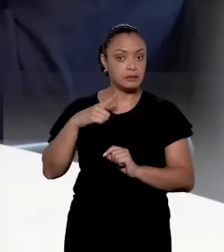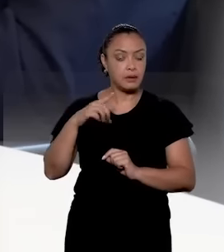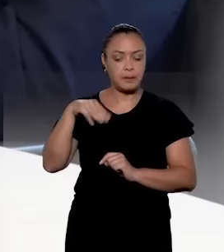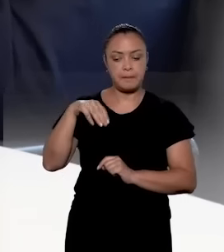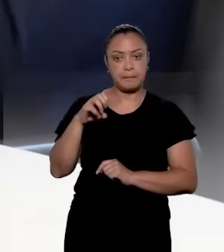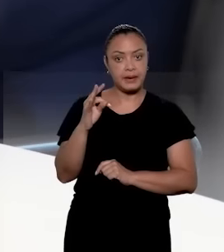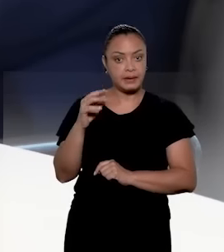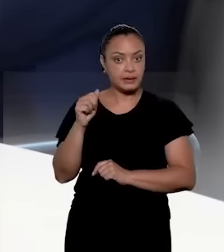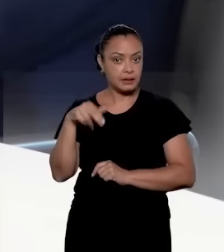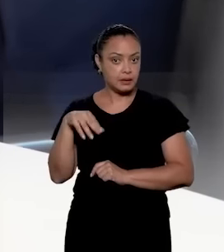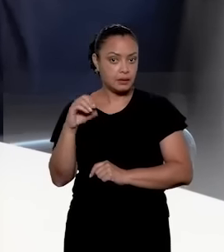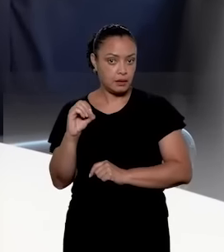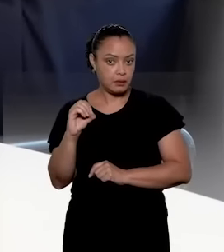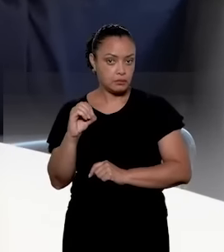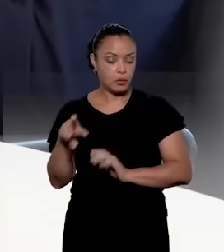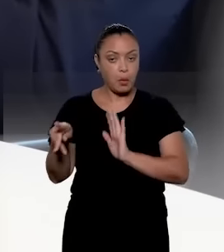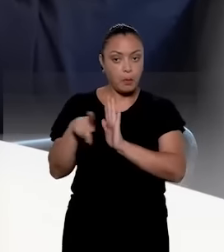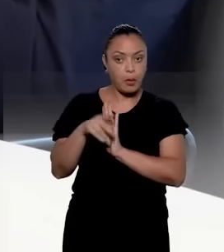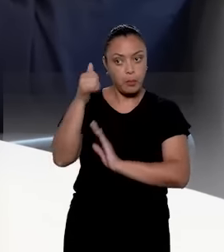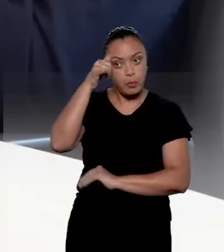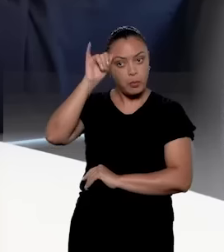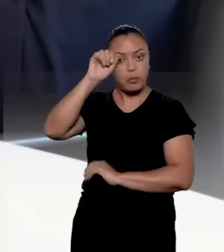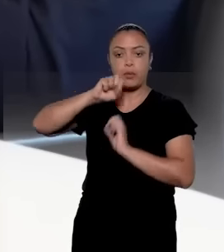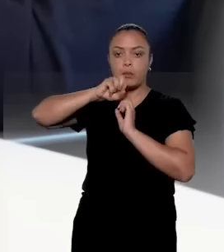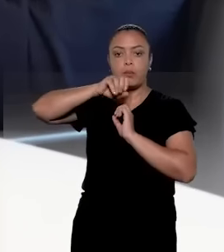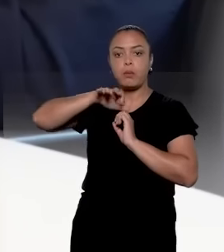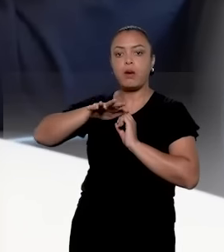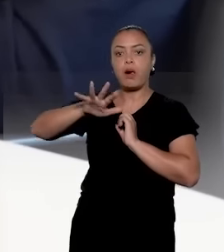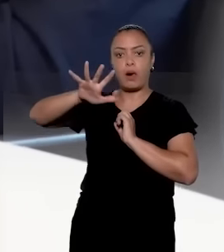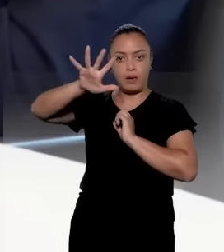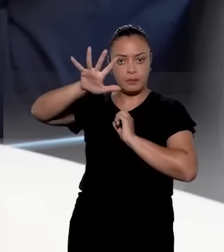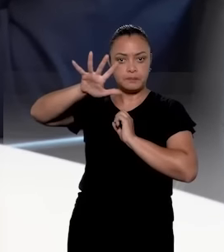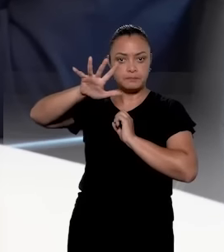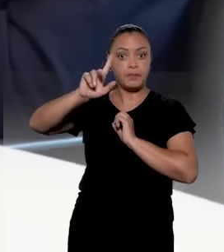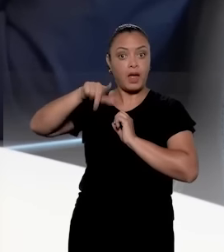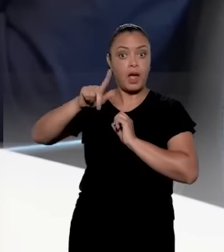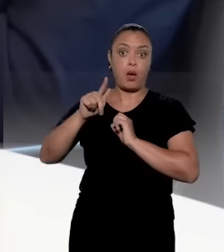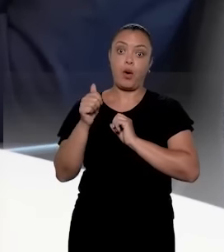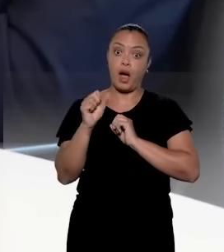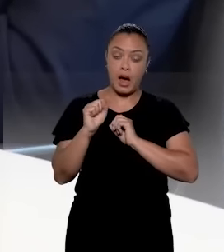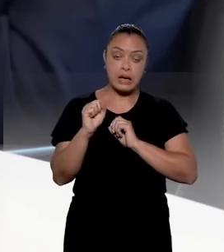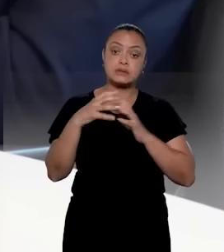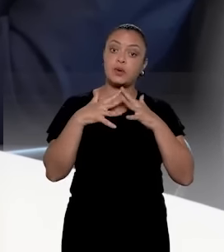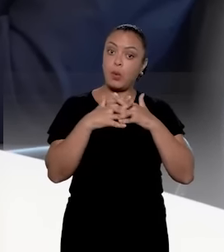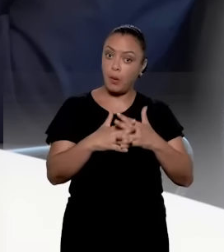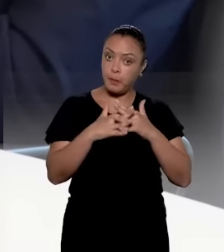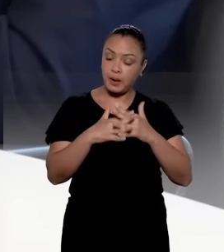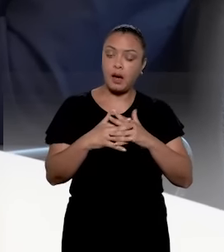chamado arroto do boi, que fica na atmosfera por 12 anos e é um gás de efeito estufa complicado.